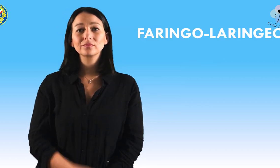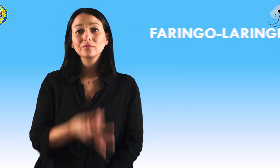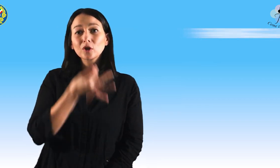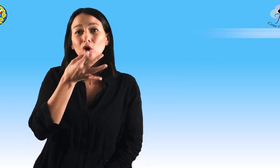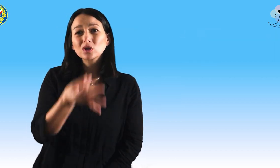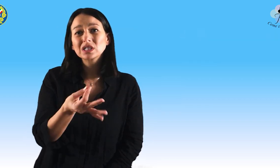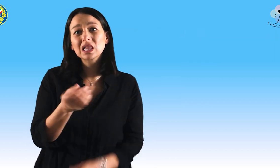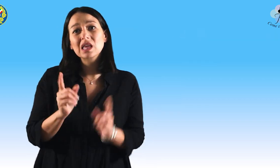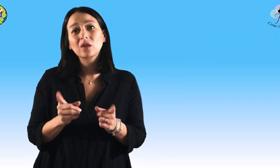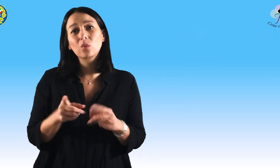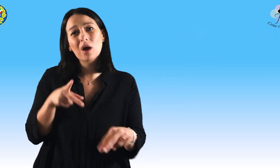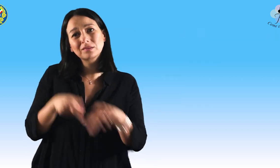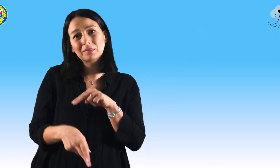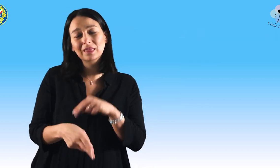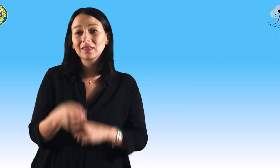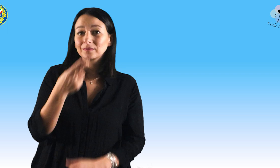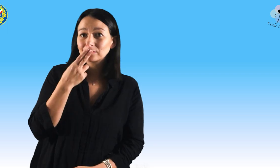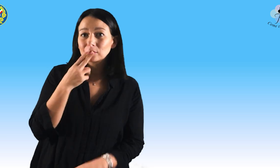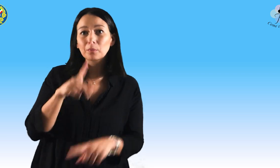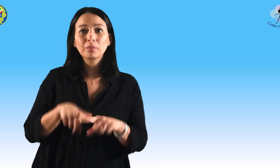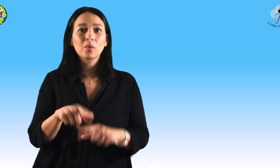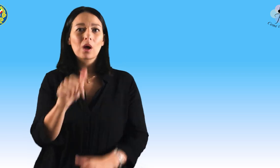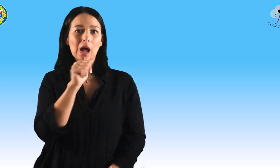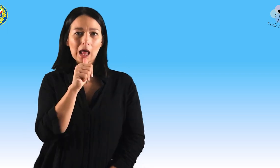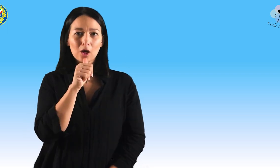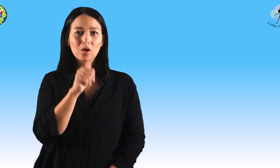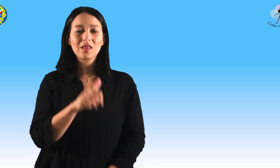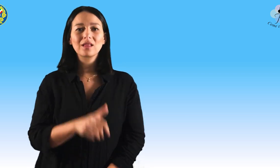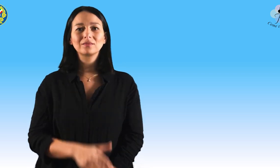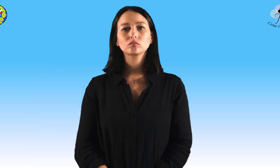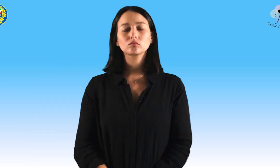Inoltre è consigliato vivamente di smettere di fumare e limitare l’introito di alcol.